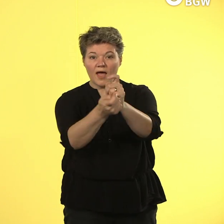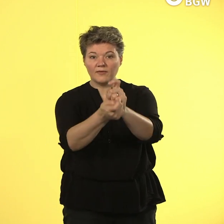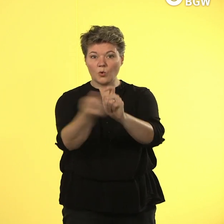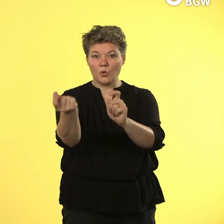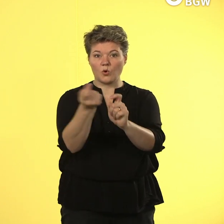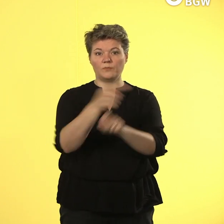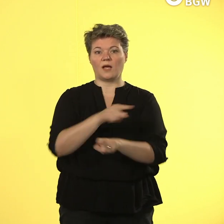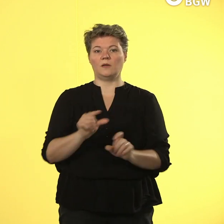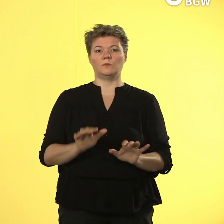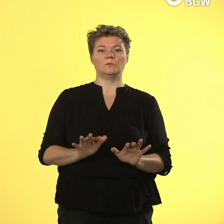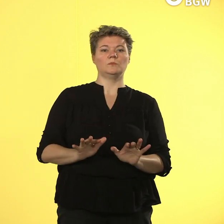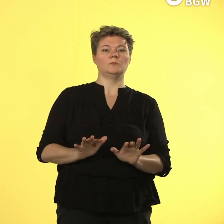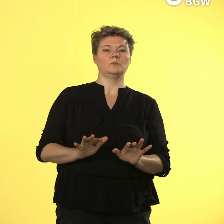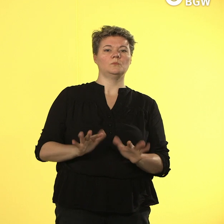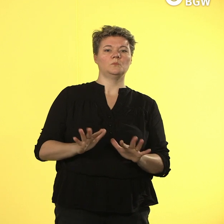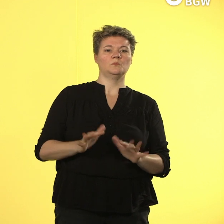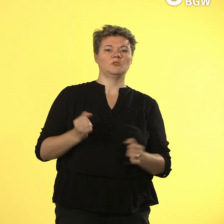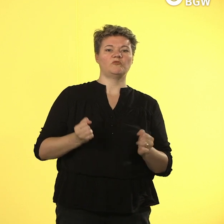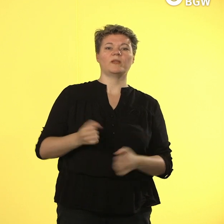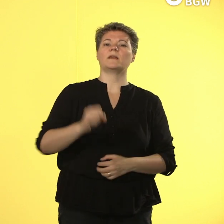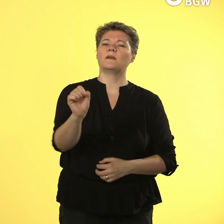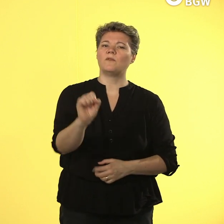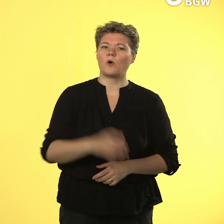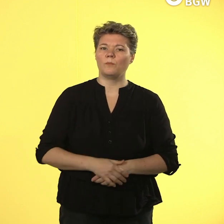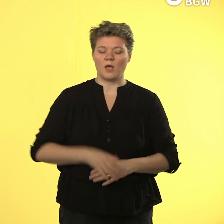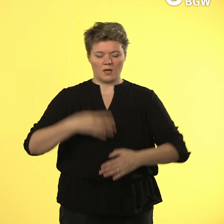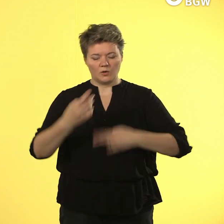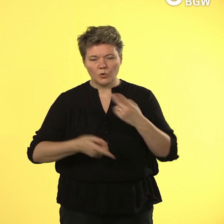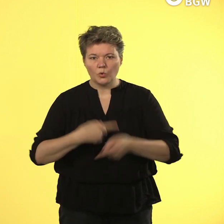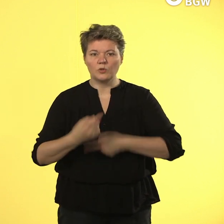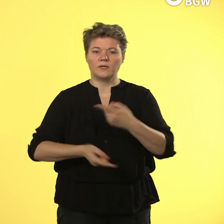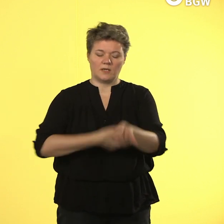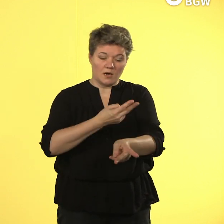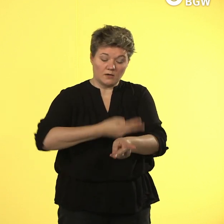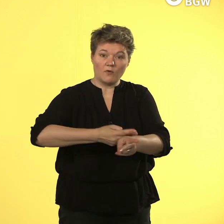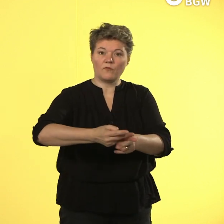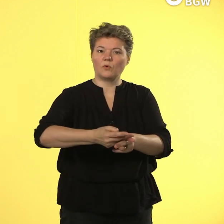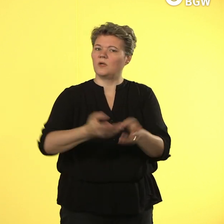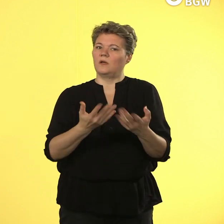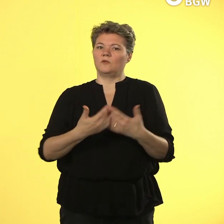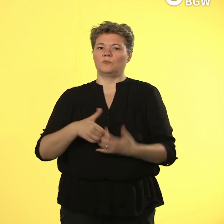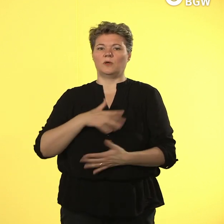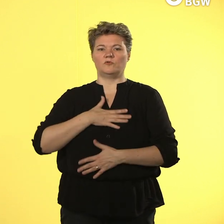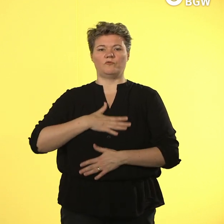Routinen tragen ihre Belohnung in sich. Es tut gut, irgendwo Profi zu sein. Wenn man mich morgens um 05:00 Uhr anruft, dass der Frühdienst nicht steht,